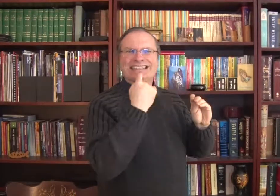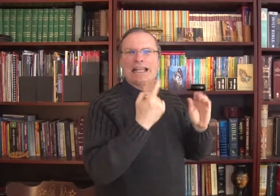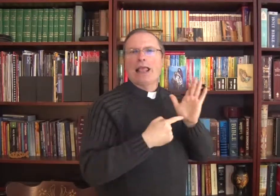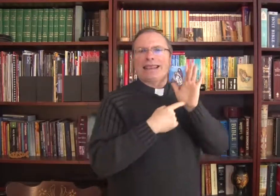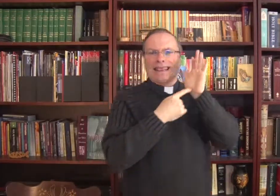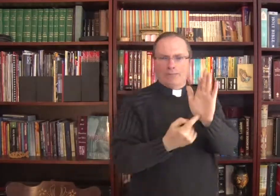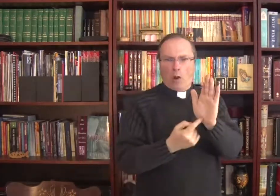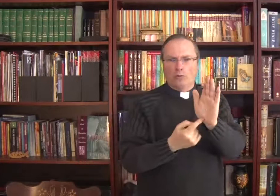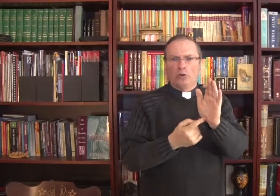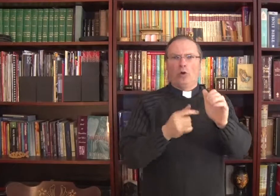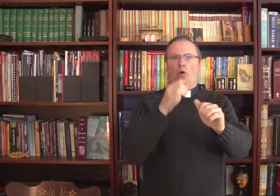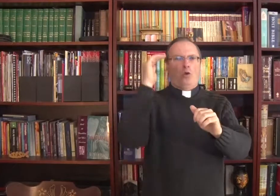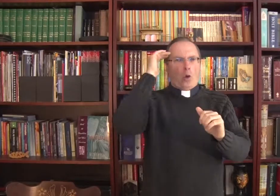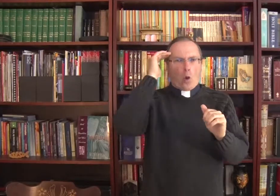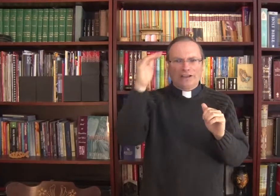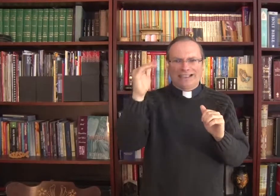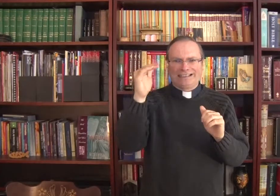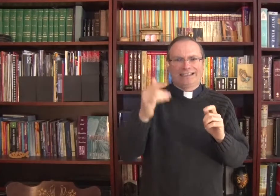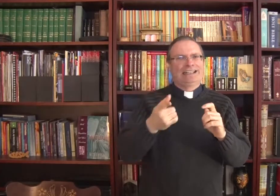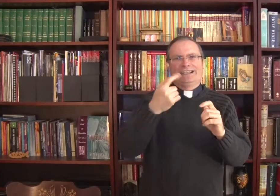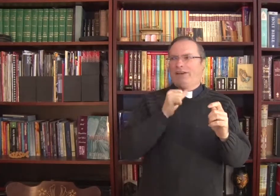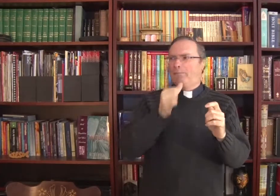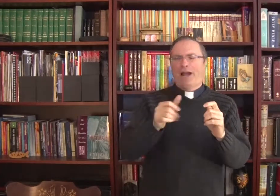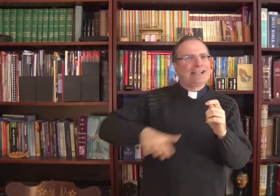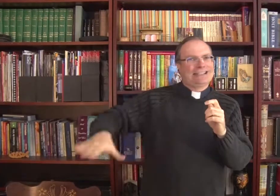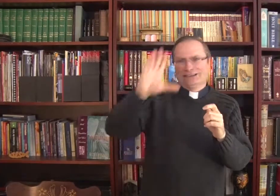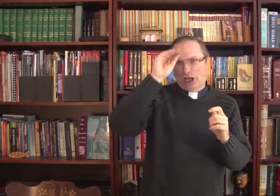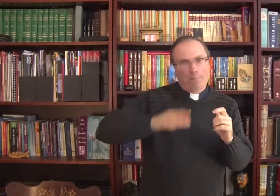qui démontre une autorité qui ne vient pas des hommes,